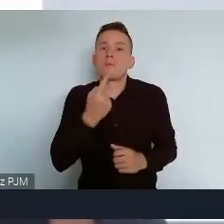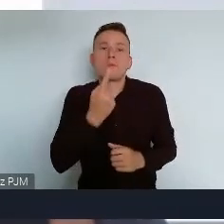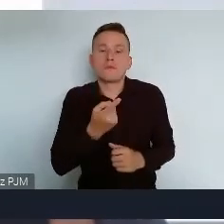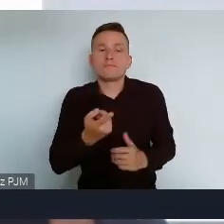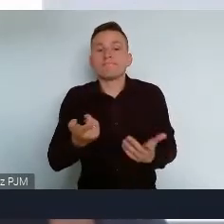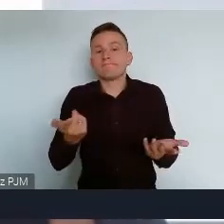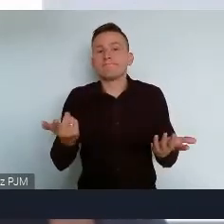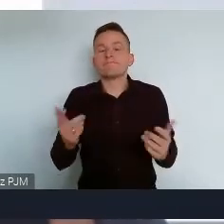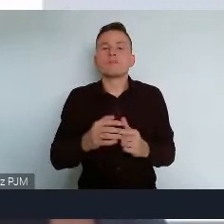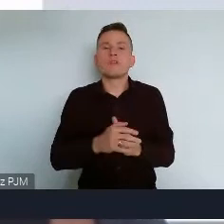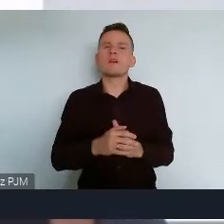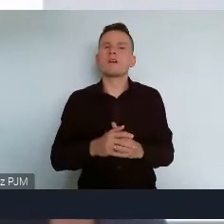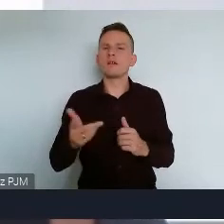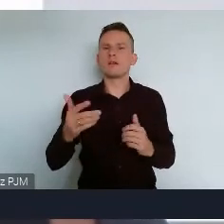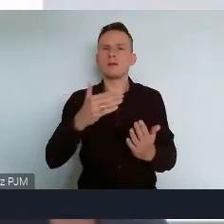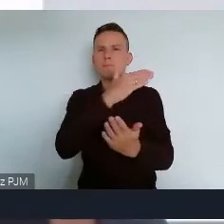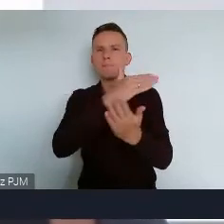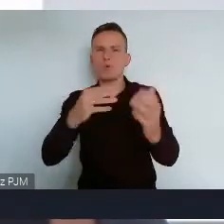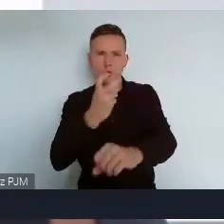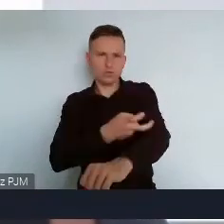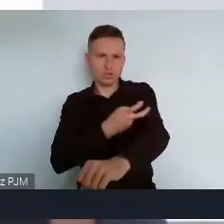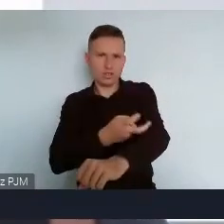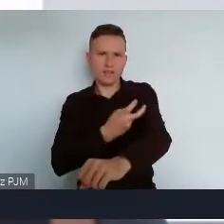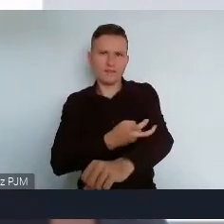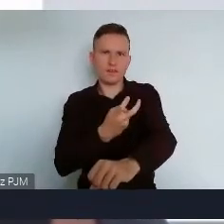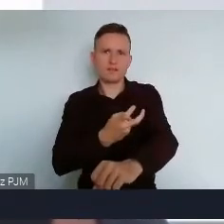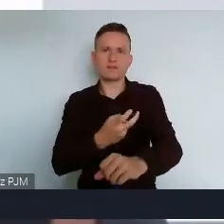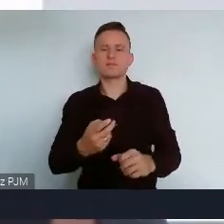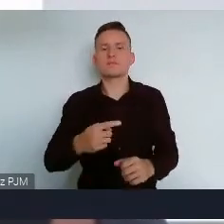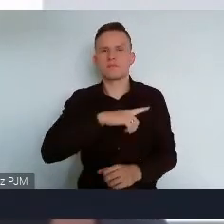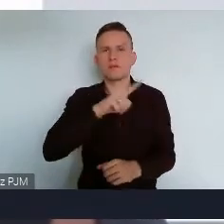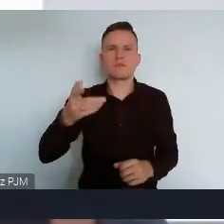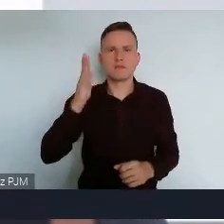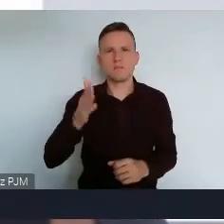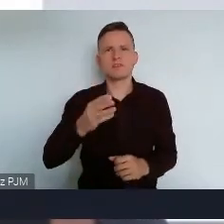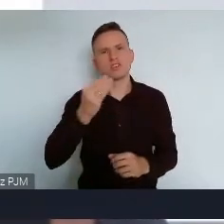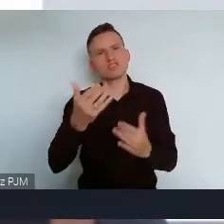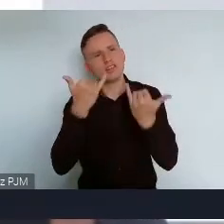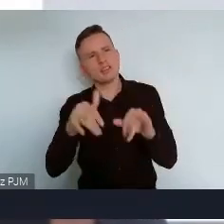W połowie czerwca widzimy się z innymi uczestnikami misji w Brukseli.